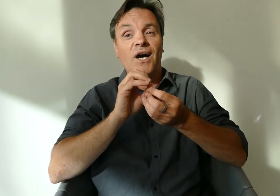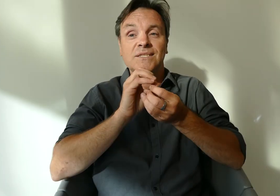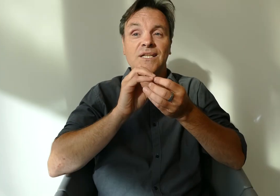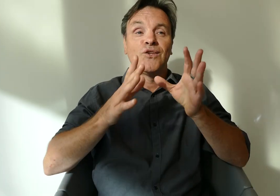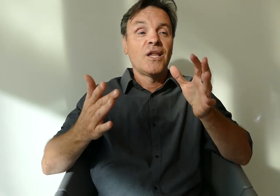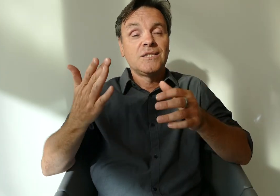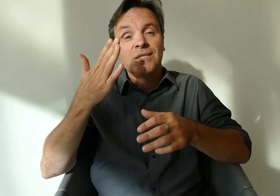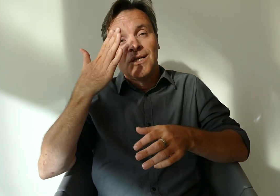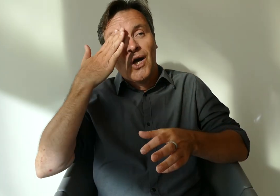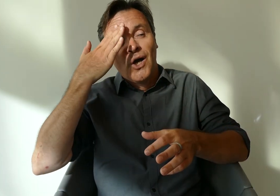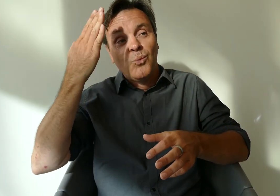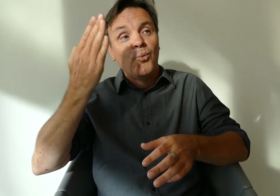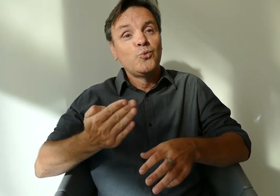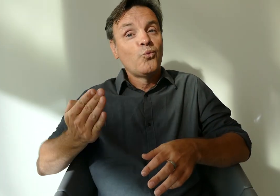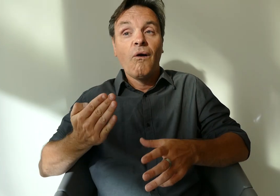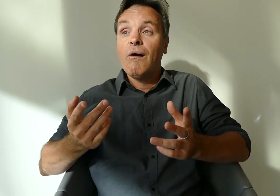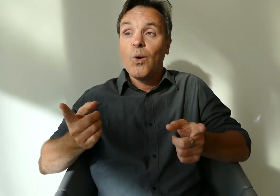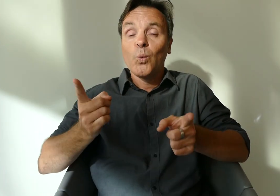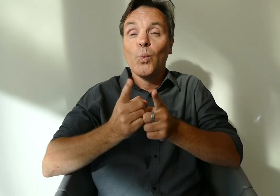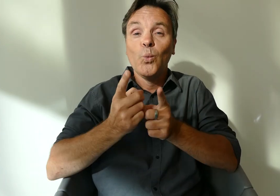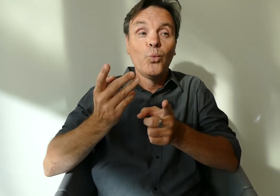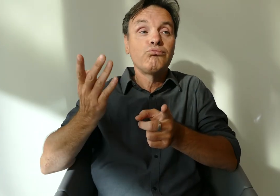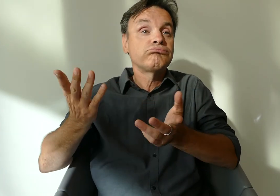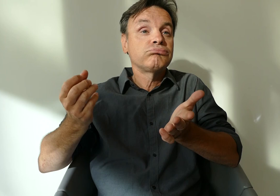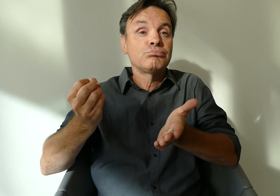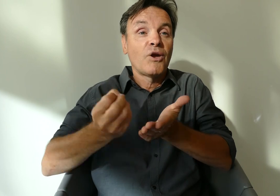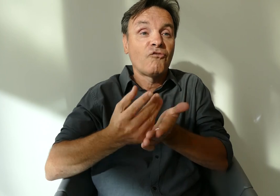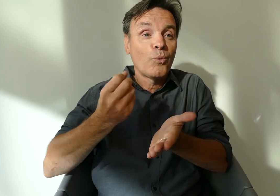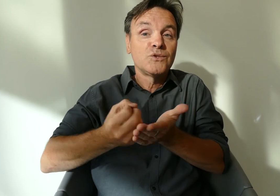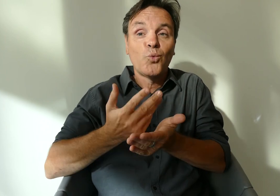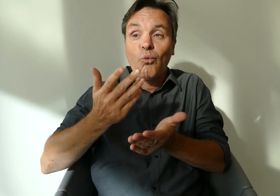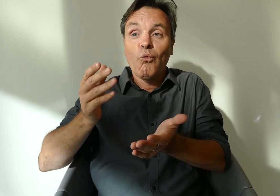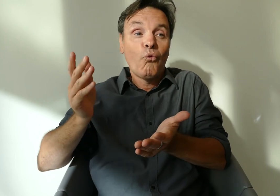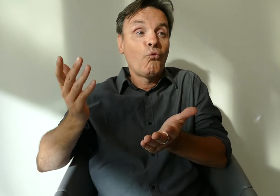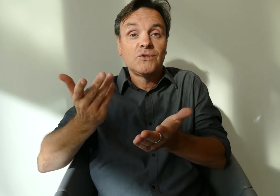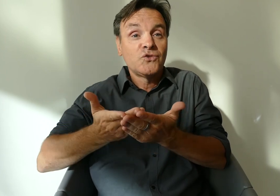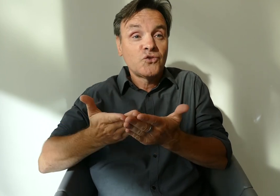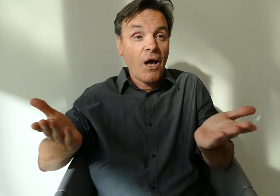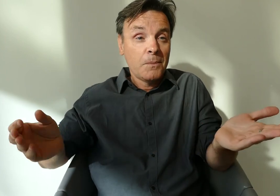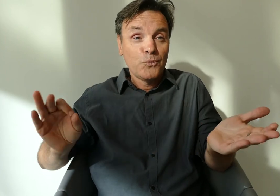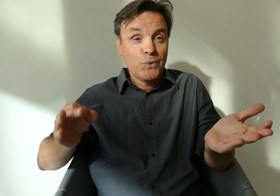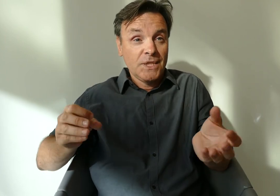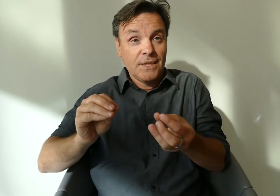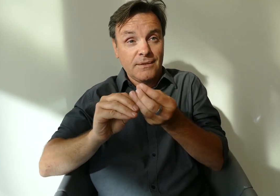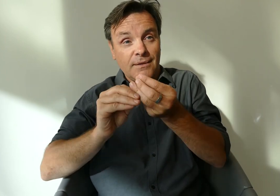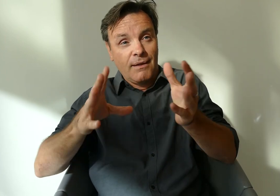Internet, si on a besoin des informations basiques...